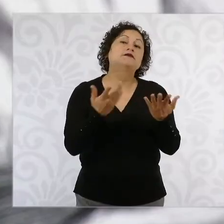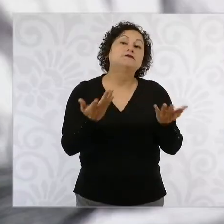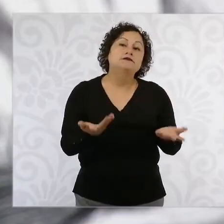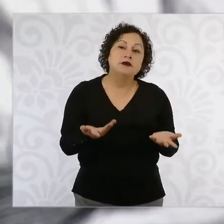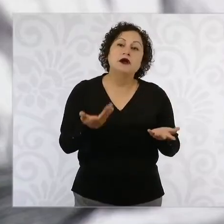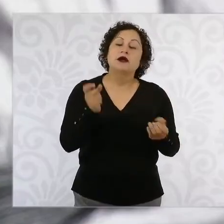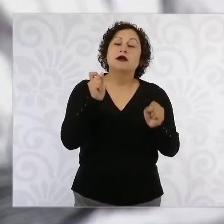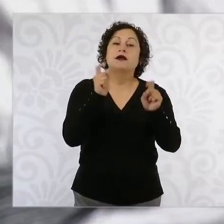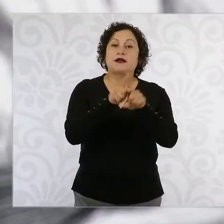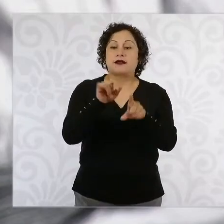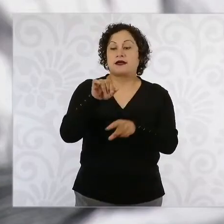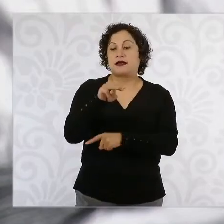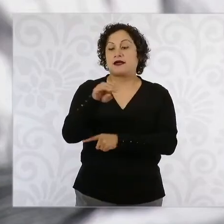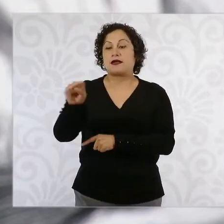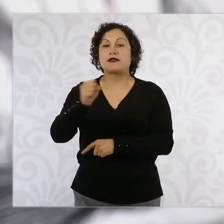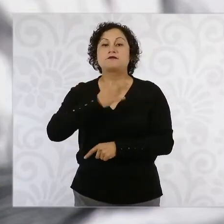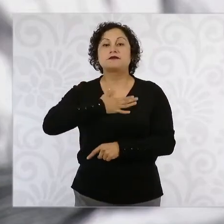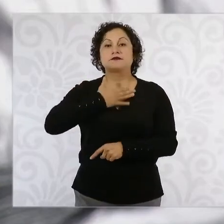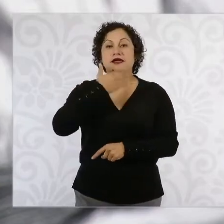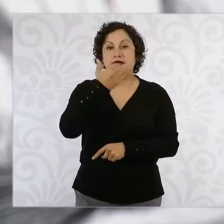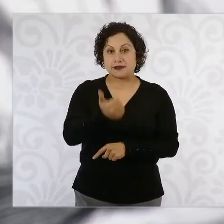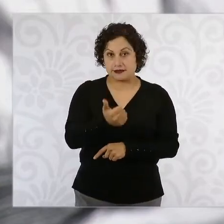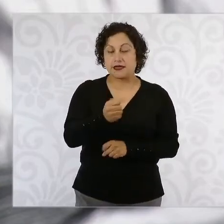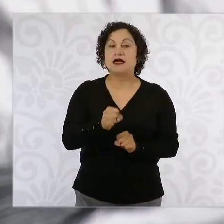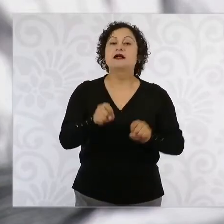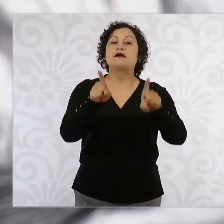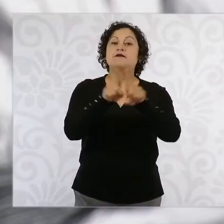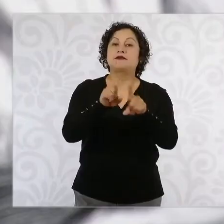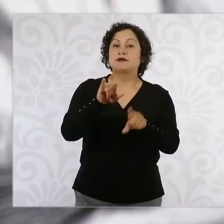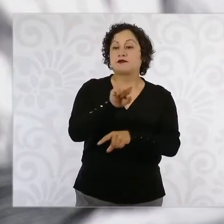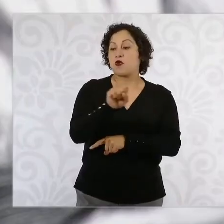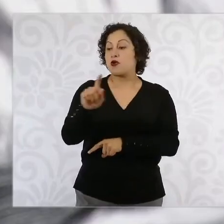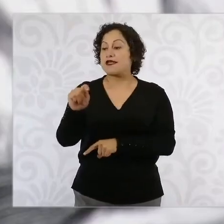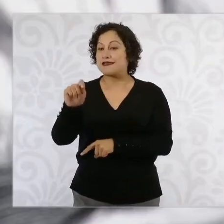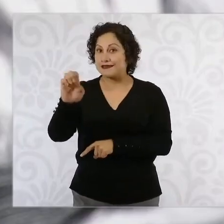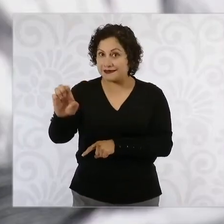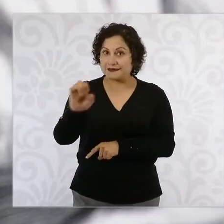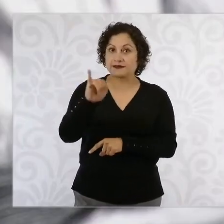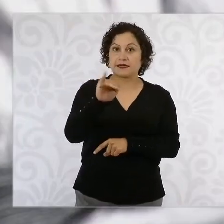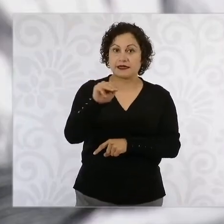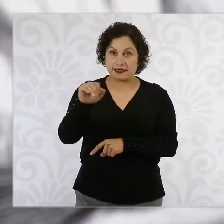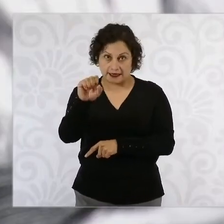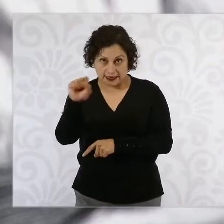IMS bienestar del propio Instituto Mexicano del Seguro Social y del Iste y e ir realmente